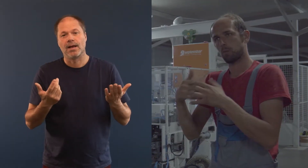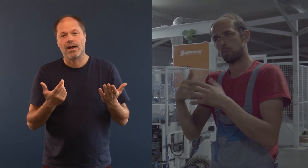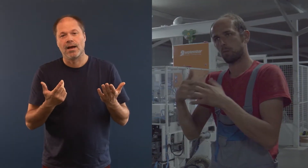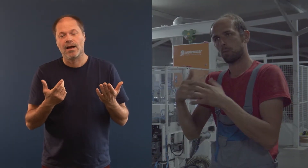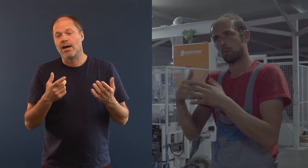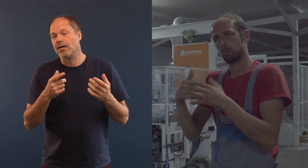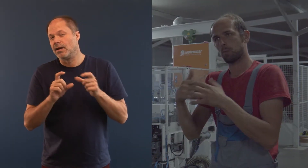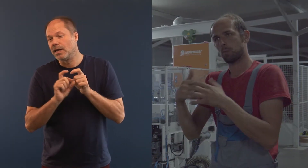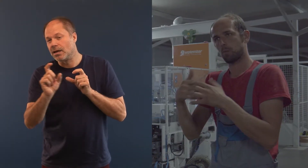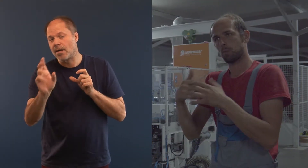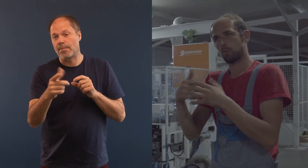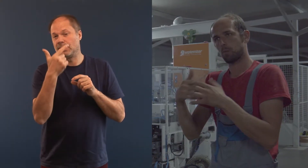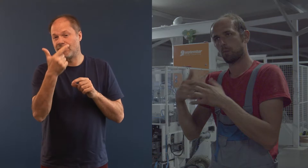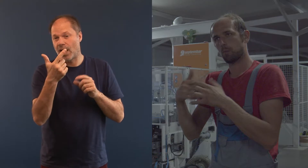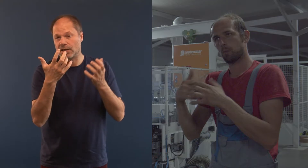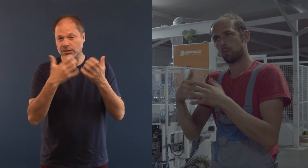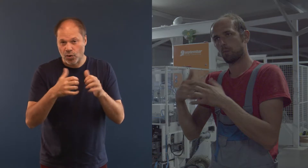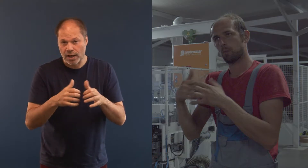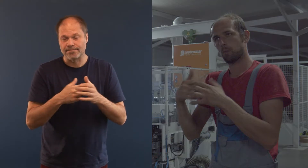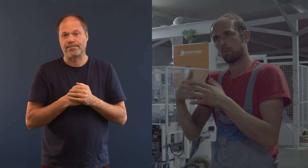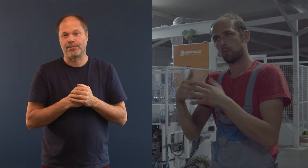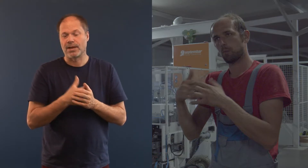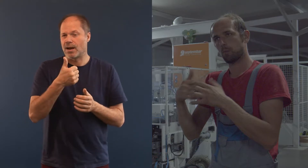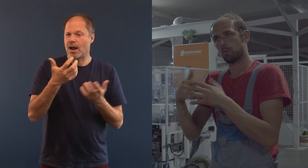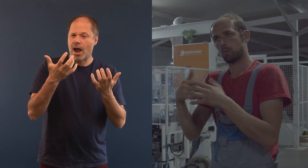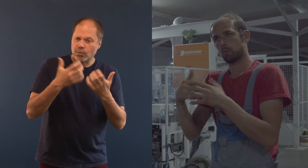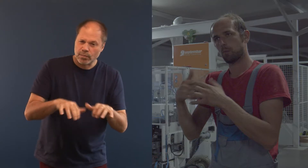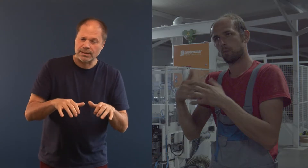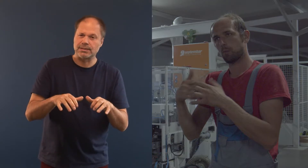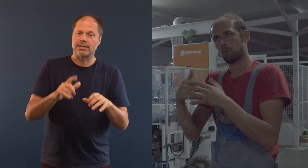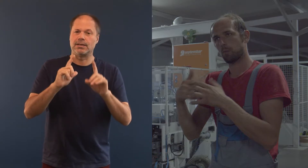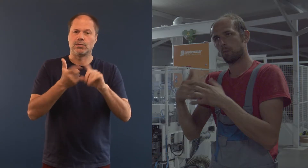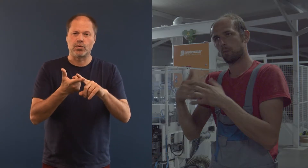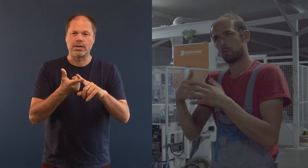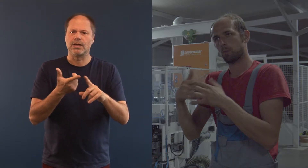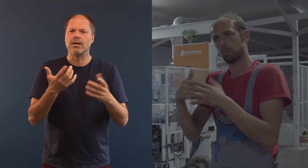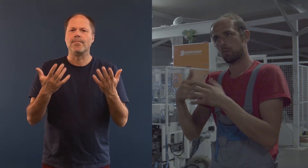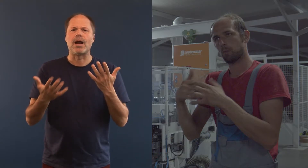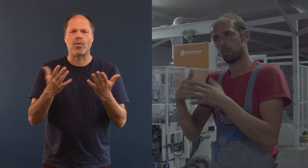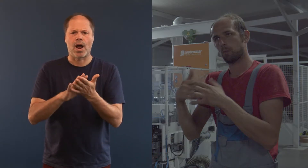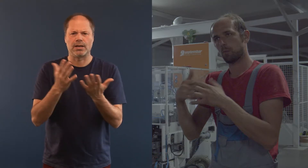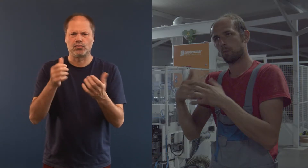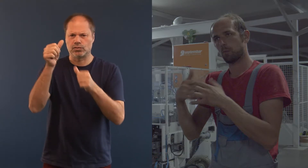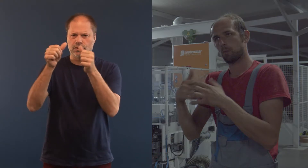Na lince jsou dva stroje, jeden automatický a druhý manuální.